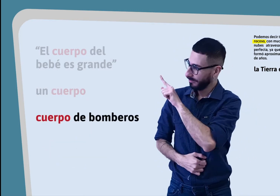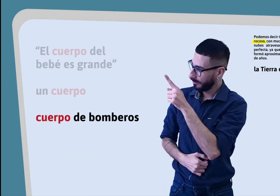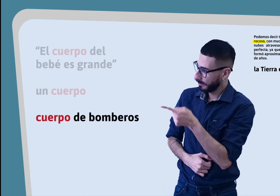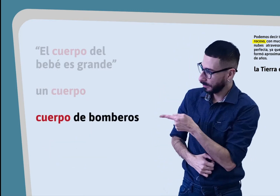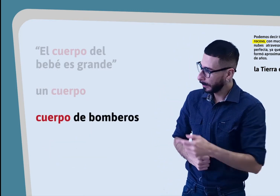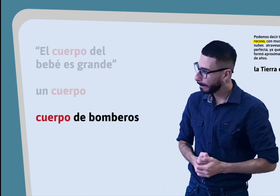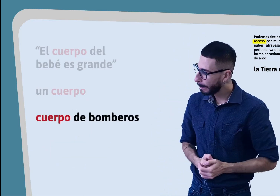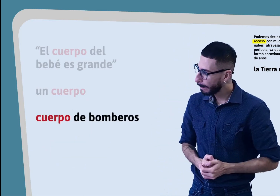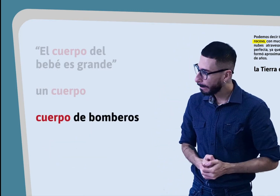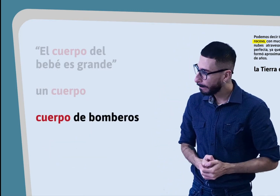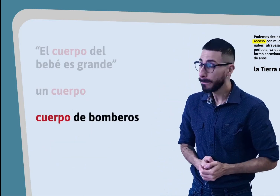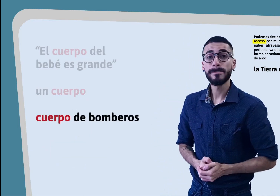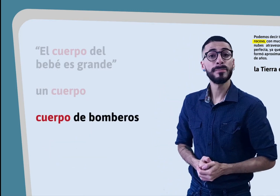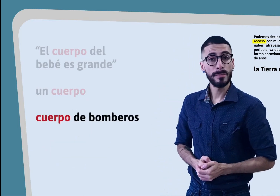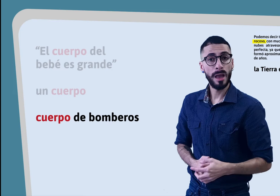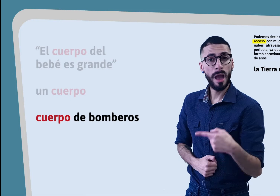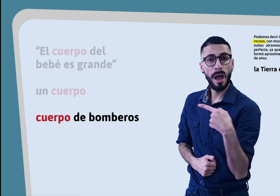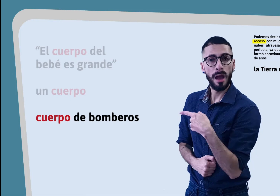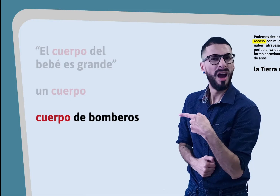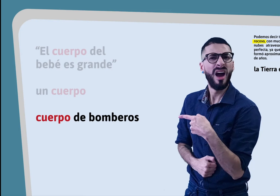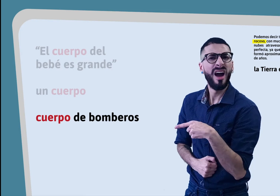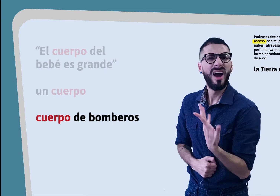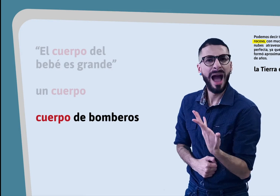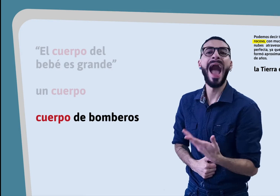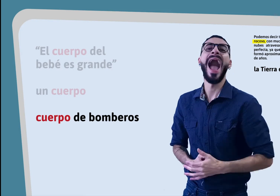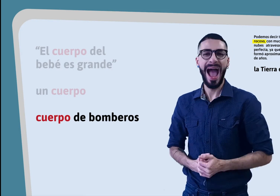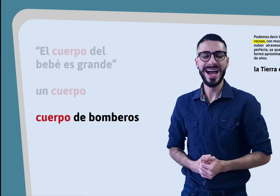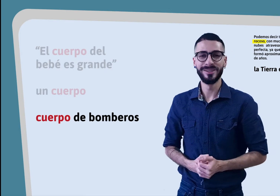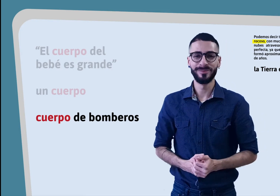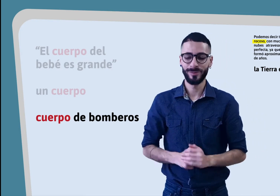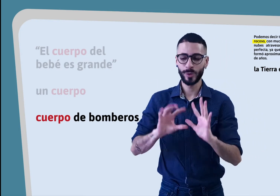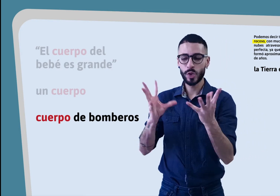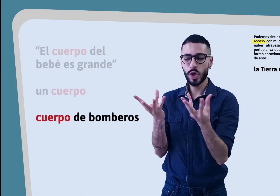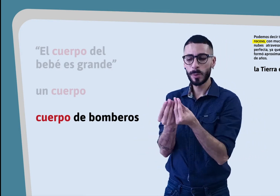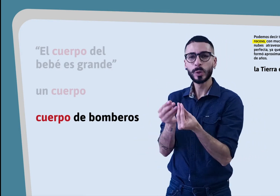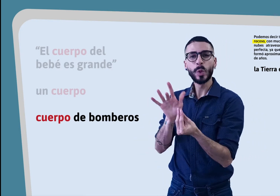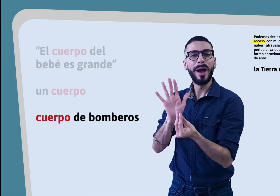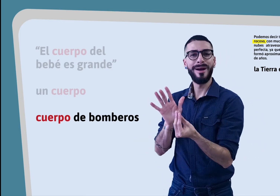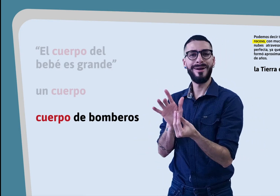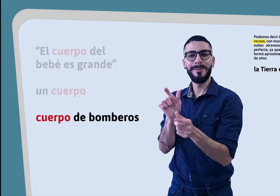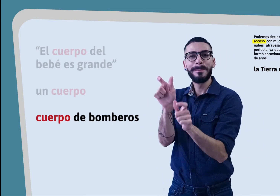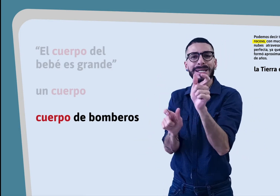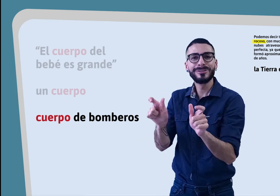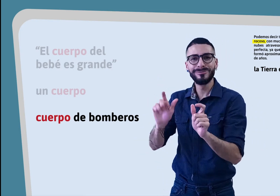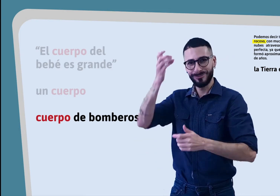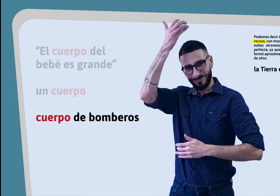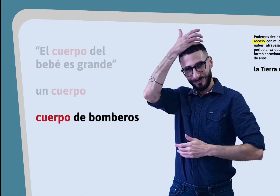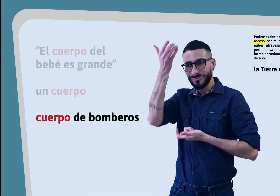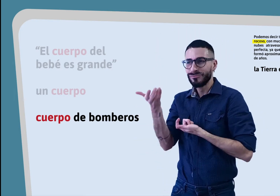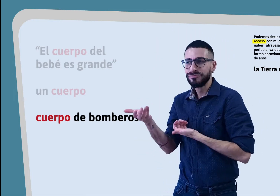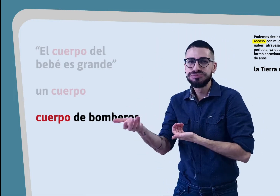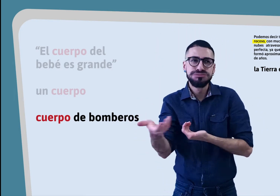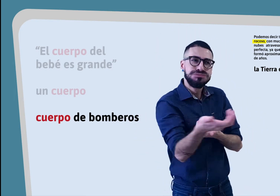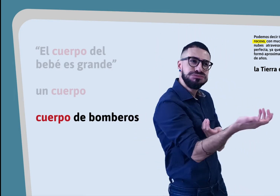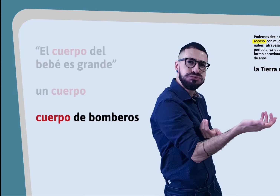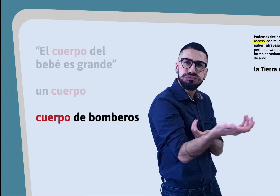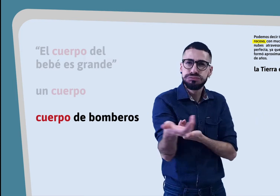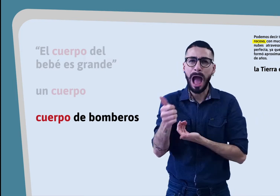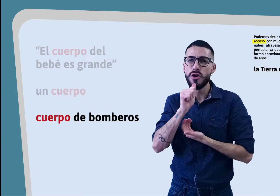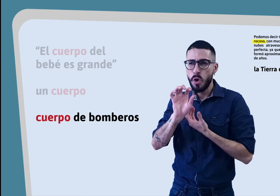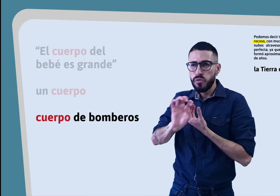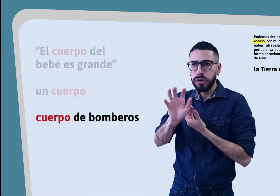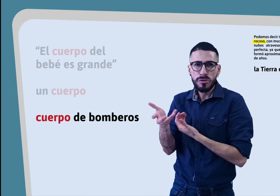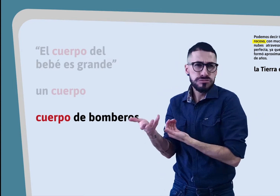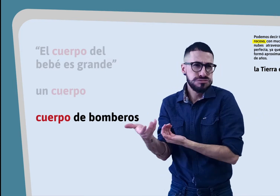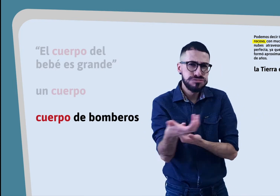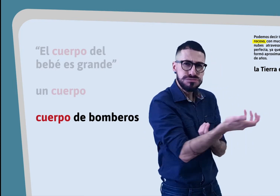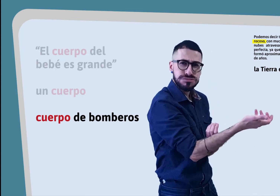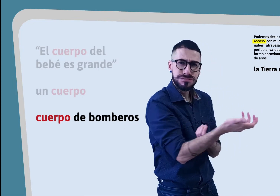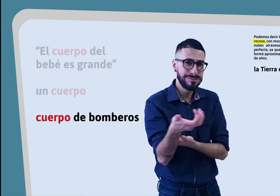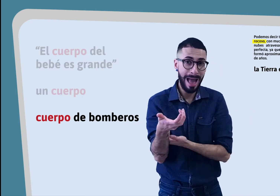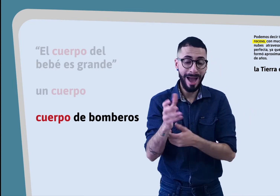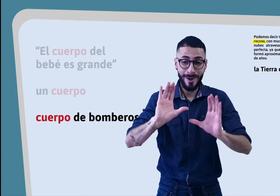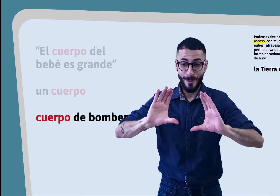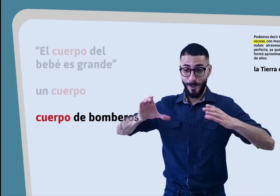El último, "cuerpo de bomberos" se refiere a un equipo de personas que trabajan como bomberos.